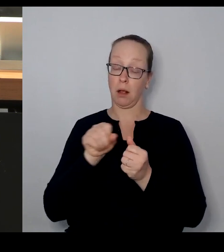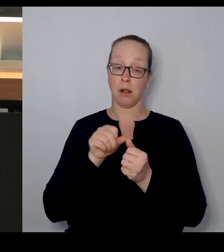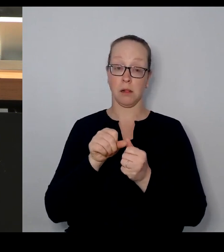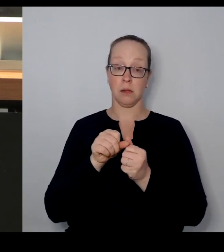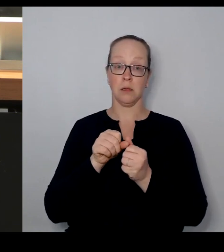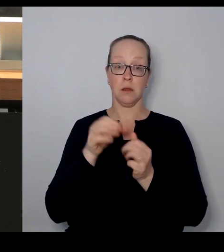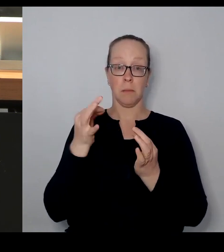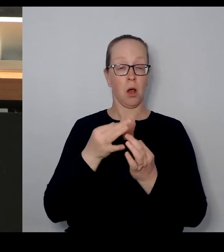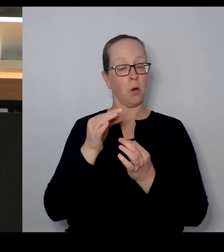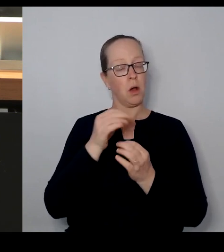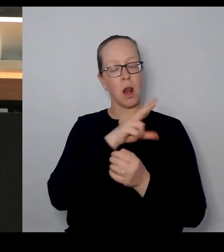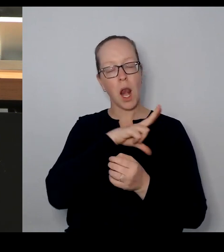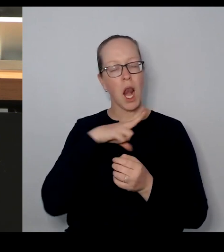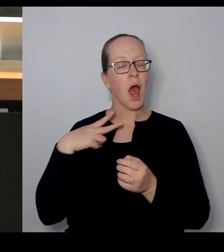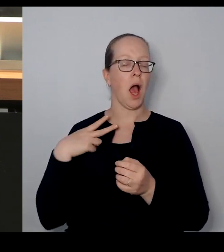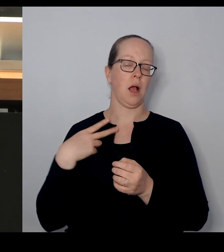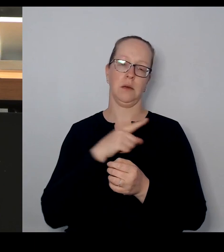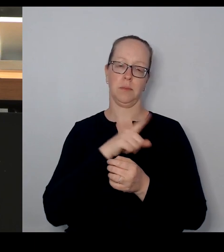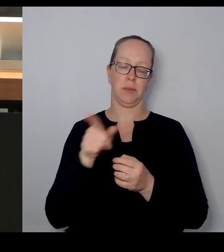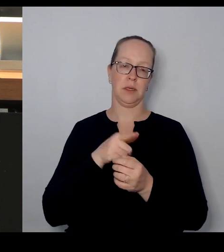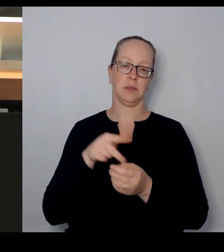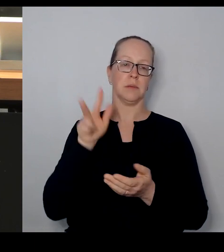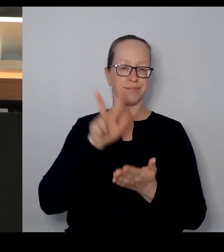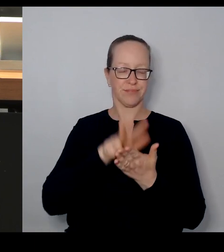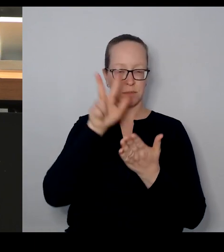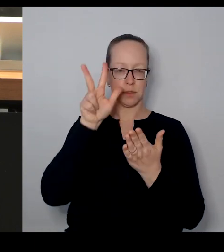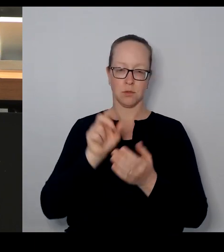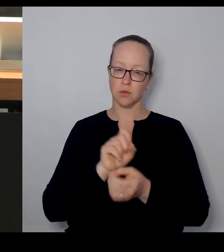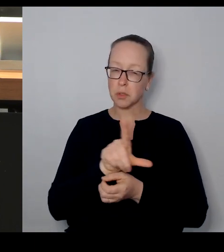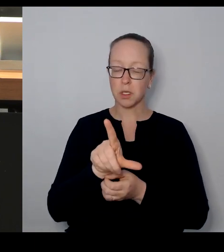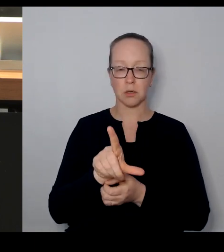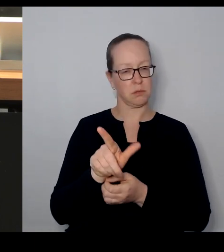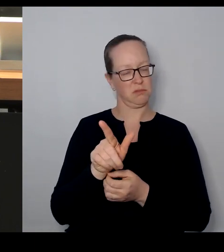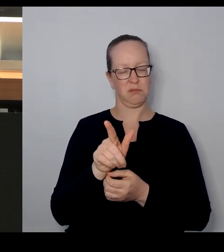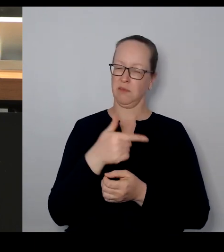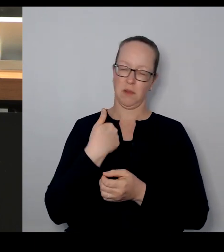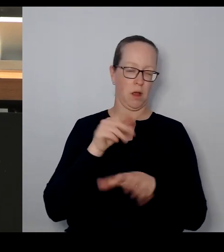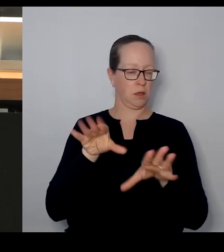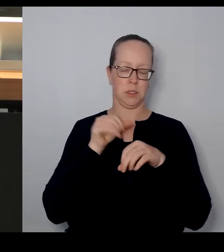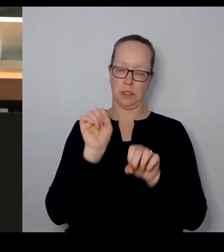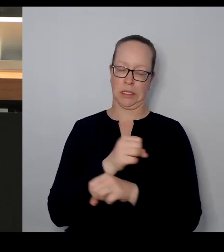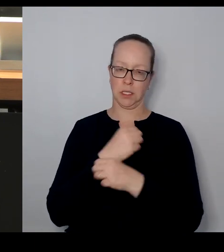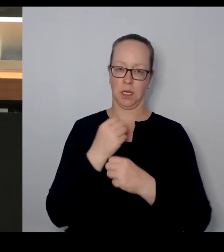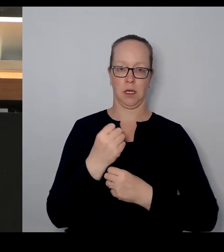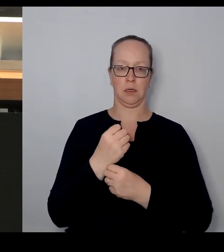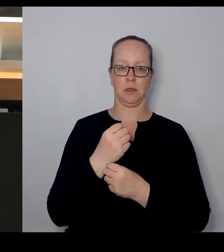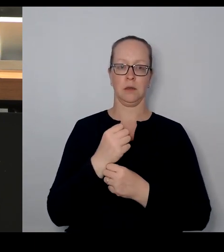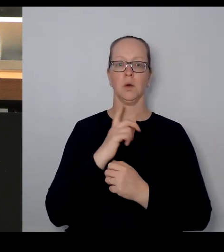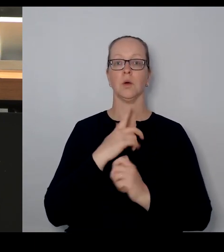Unser Antrag macht deutlich, wo die Lösungen dieses Problems liegen. Der Bundestag muss eine entsprechende